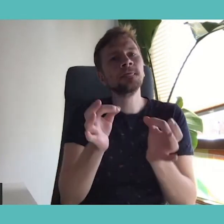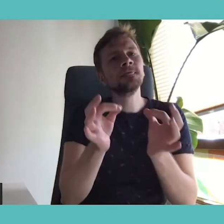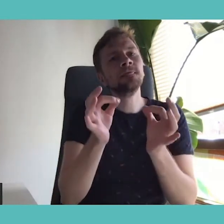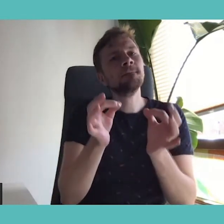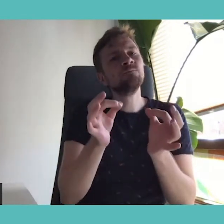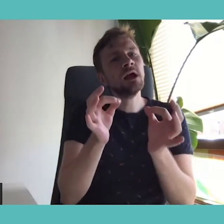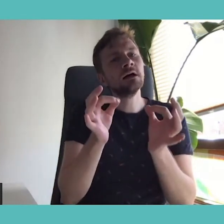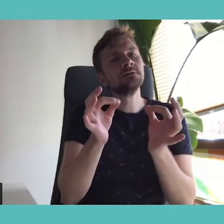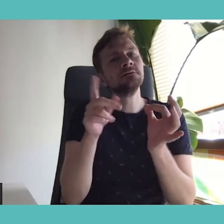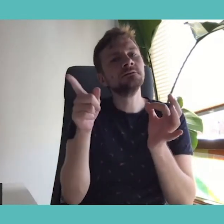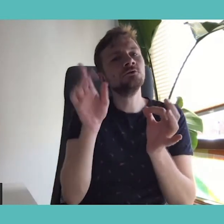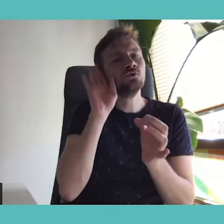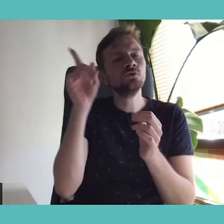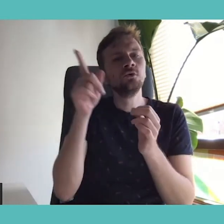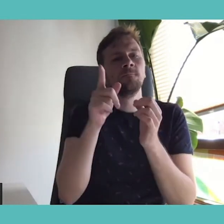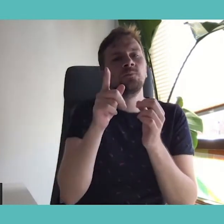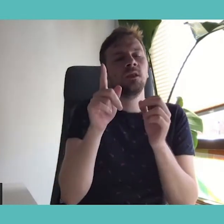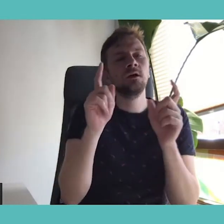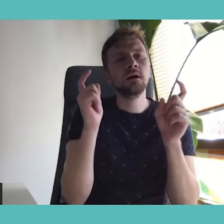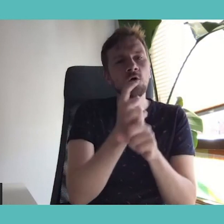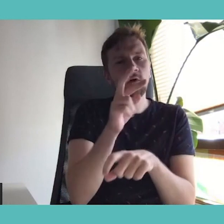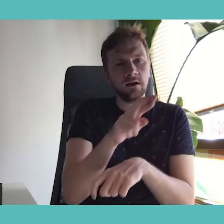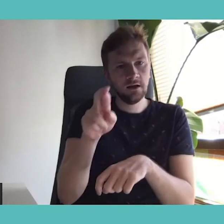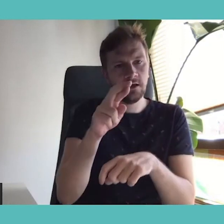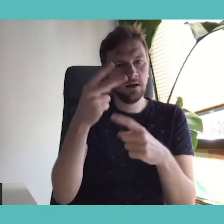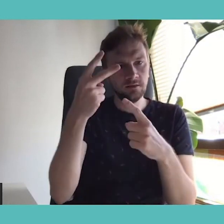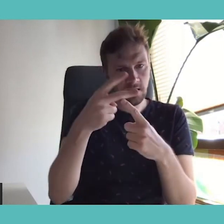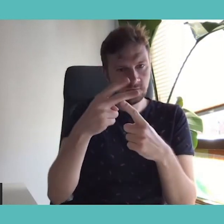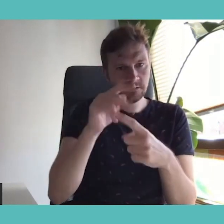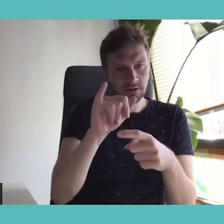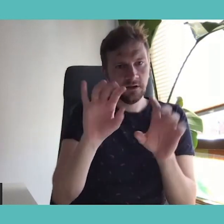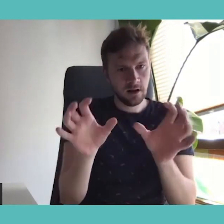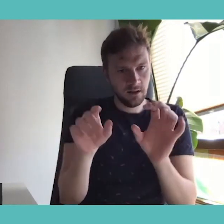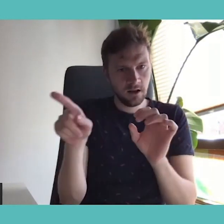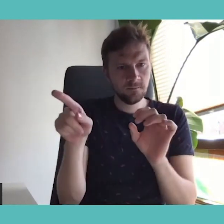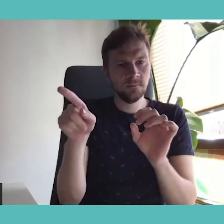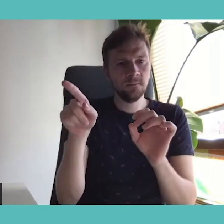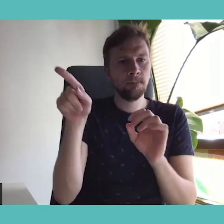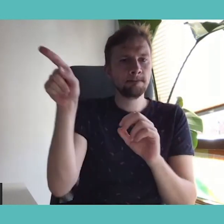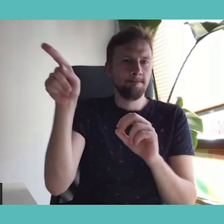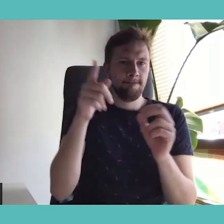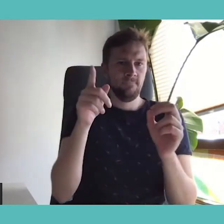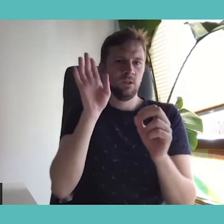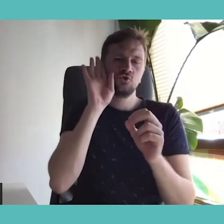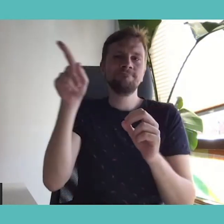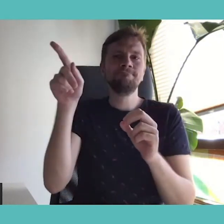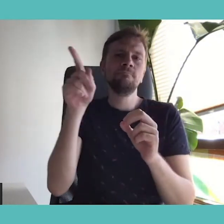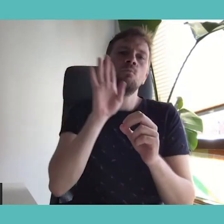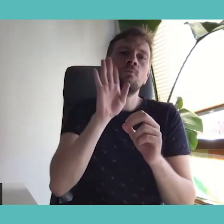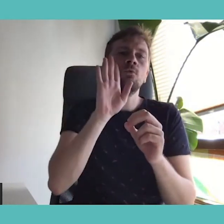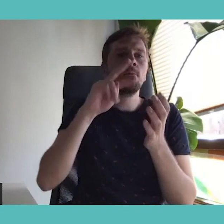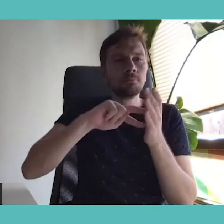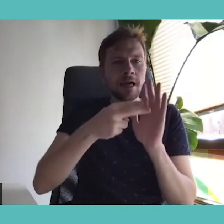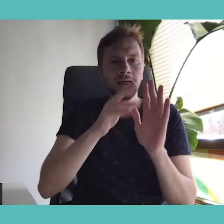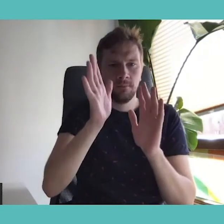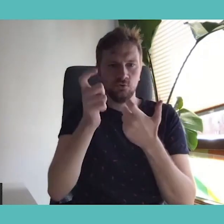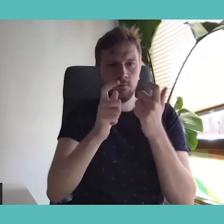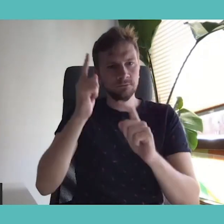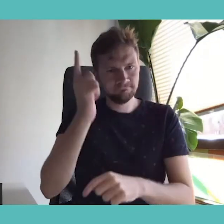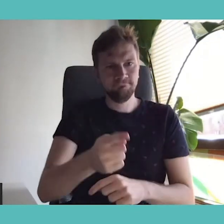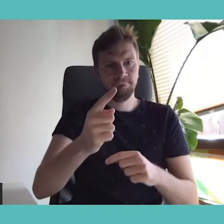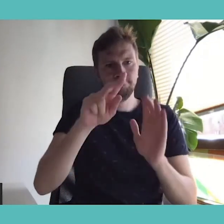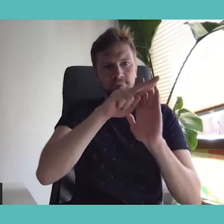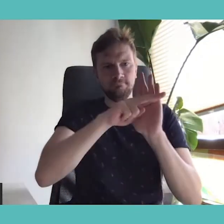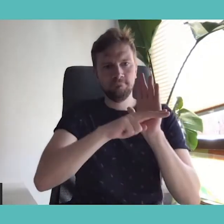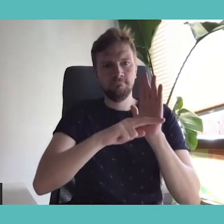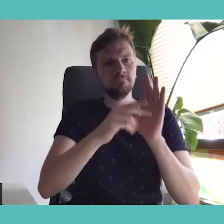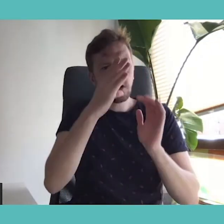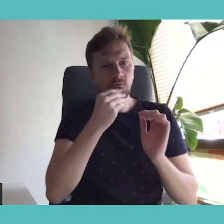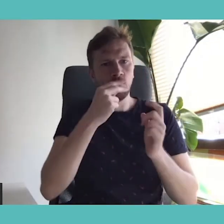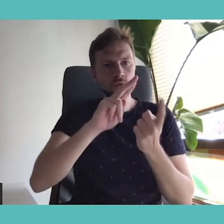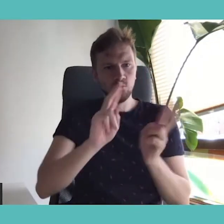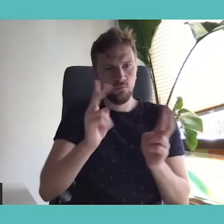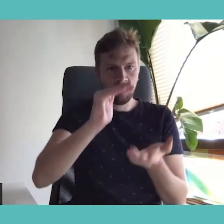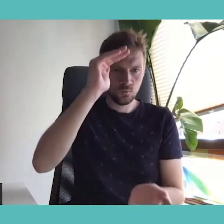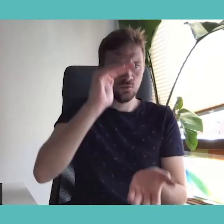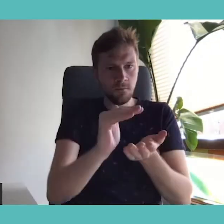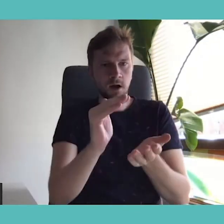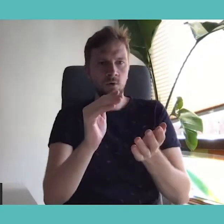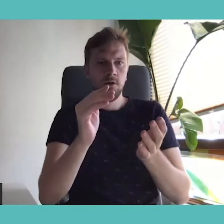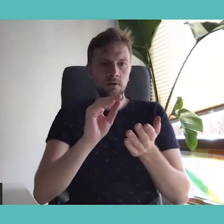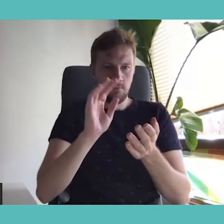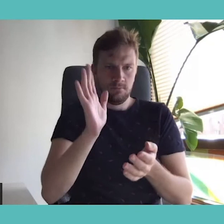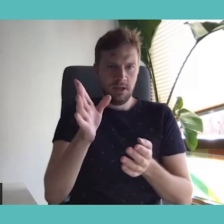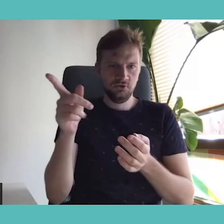Teraz Krajowa Rada Radiofonii i Telewizji podobno planuje stworzyć regulamin jak powinien wyglądać tłumaczenie, w jakim rozmiarze...